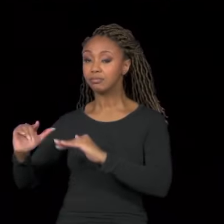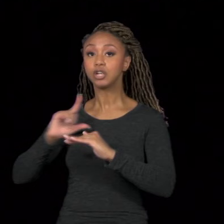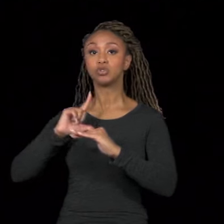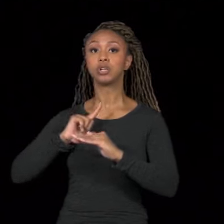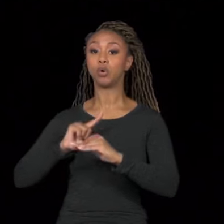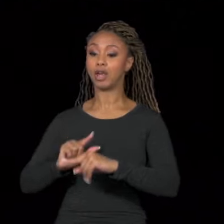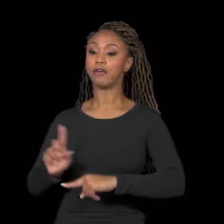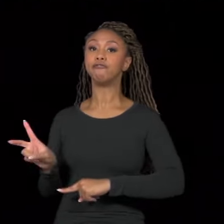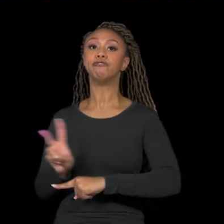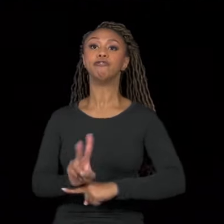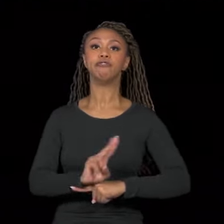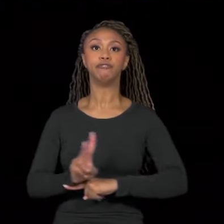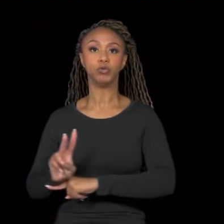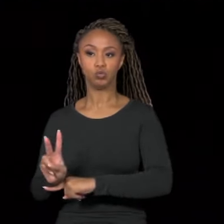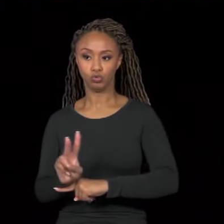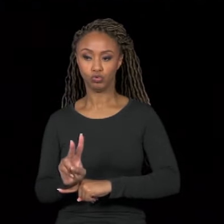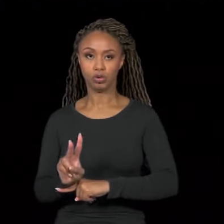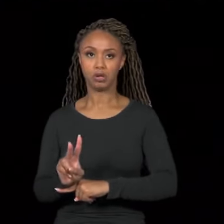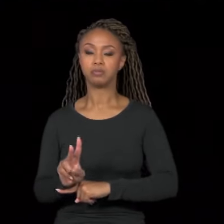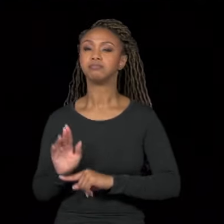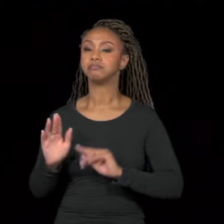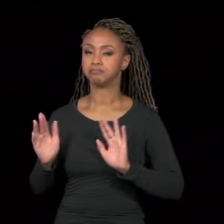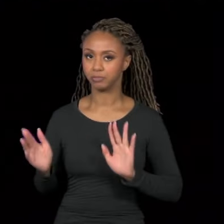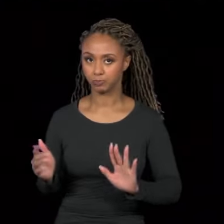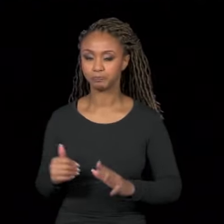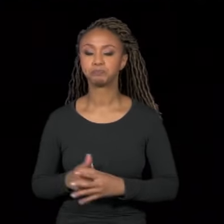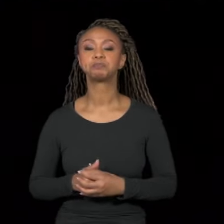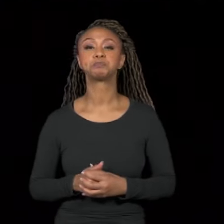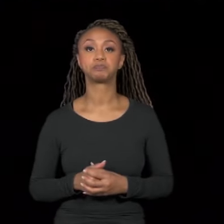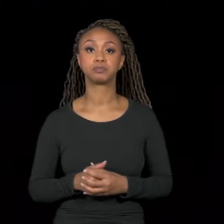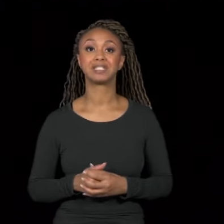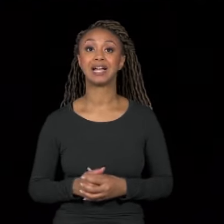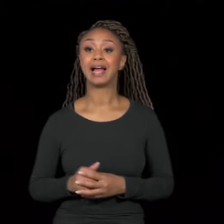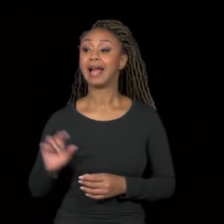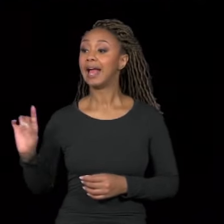ENTÃO OLHA SÓ, CADA FUNCIONÁRIO... UM